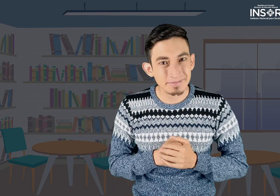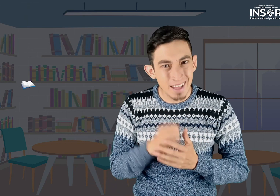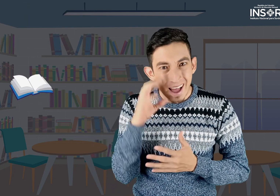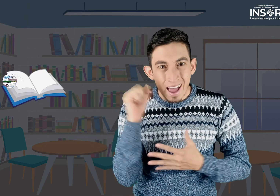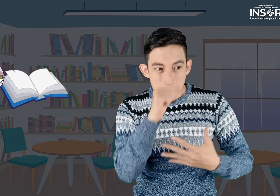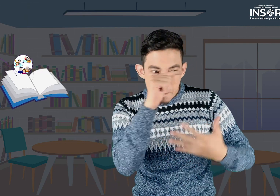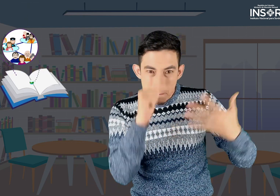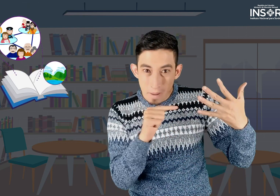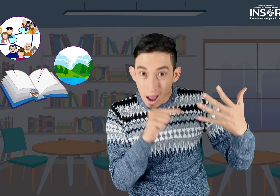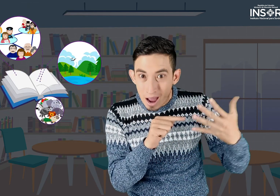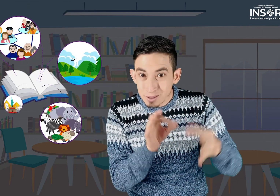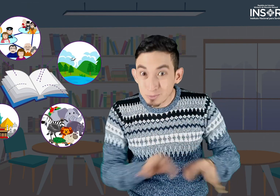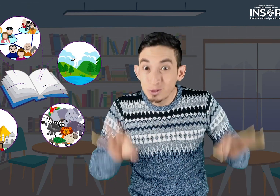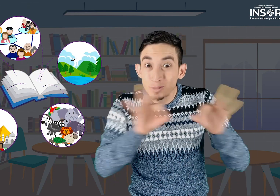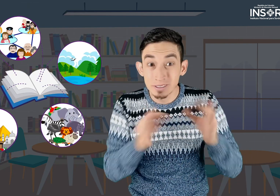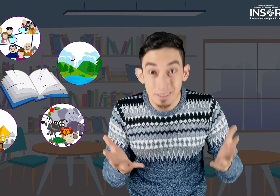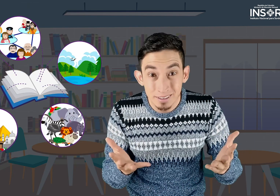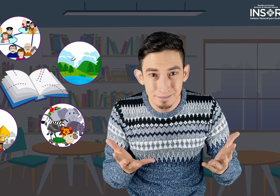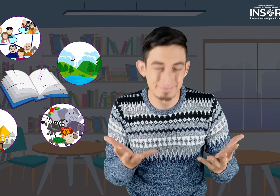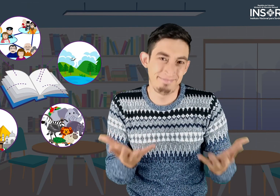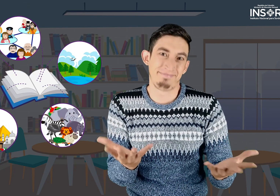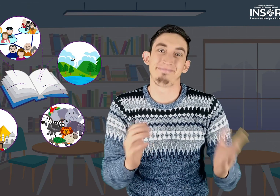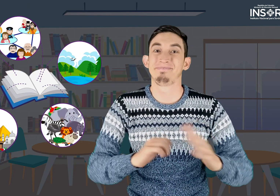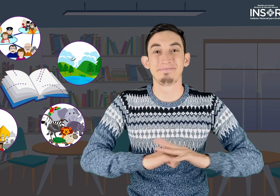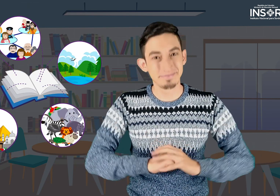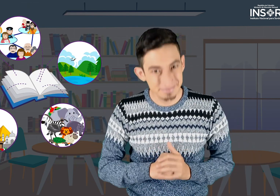Como pueden darse cuenta, estas cinco razones nos muestran la importancia de los libros,